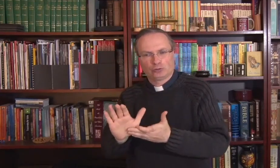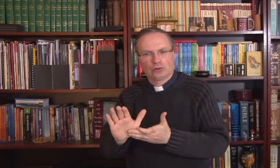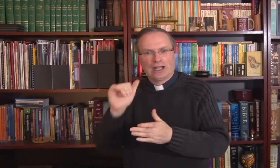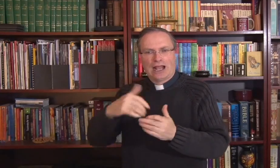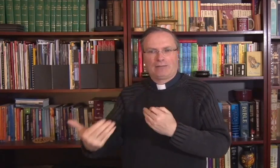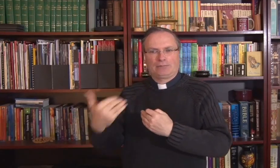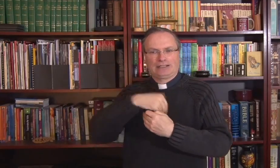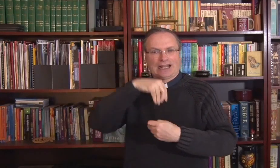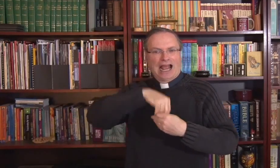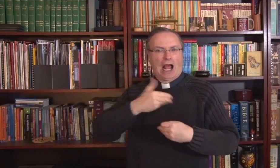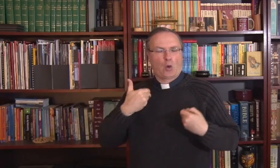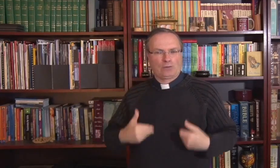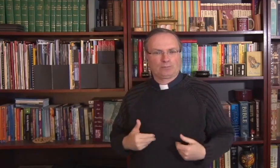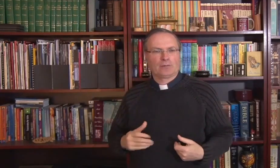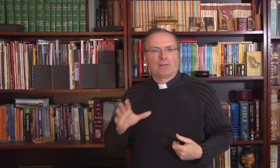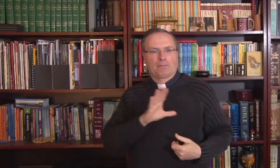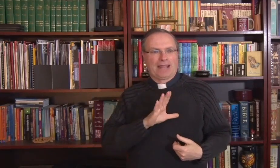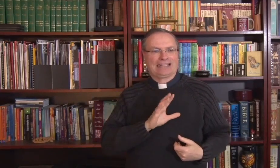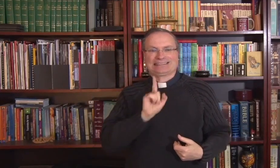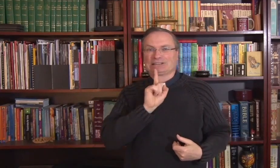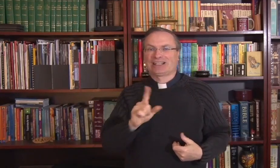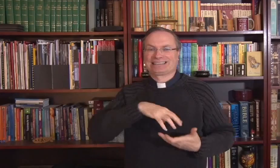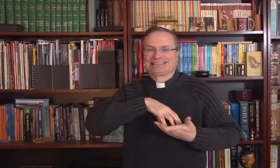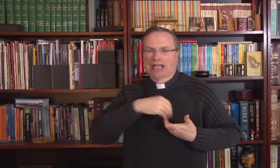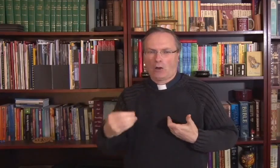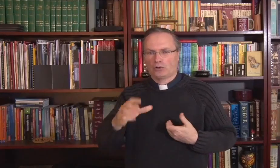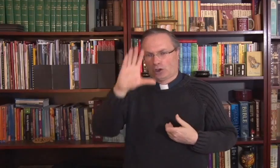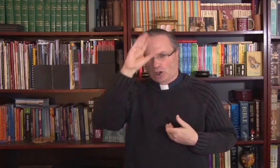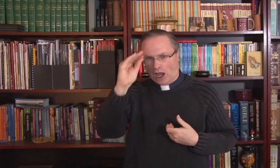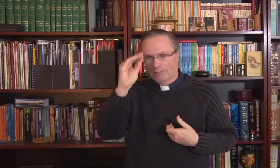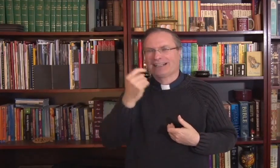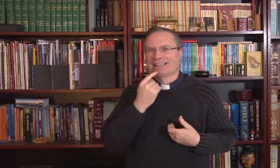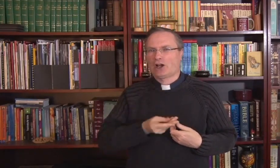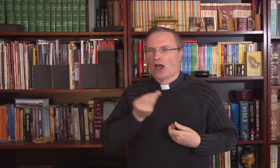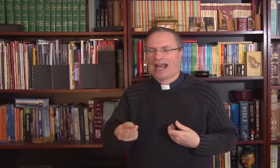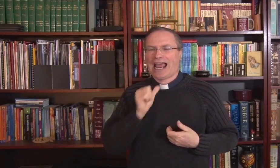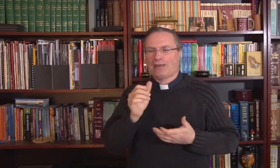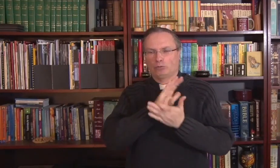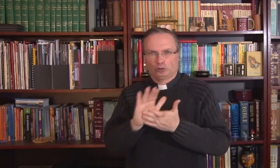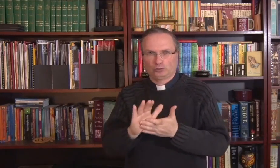en pénétrant en lui, mais c’est ce qui sort de l’homme qui le rend impur.